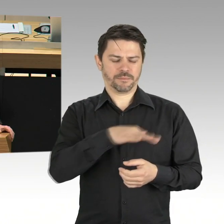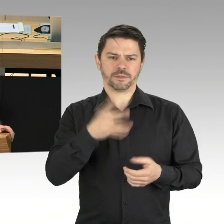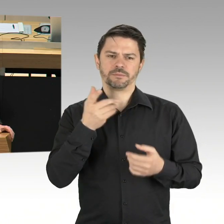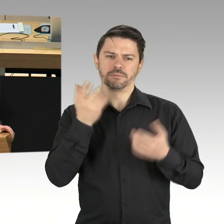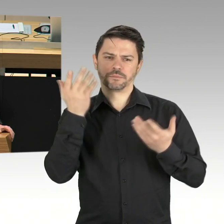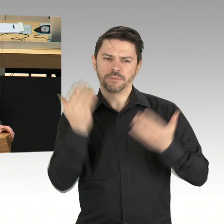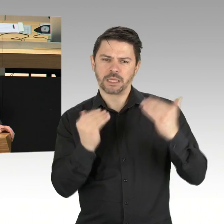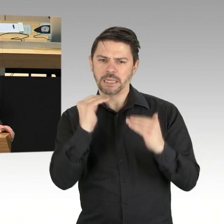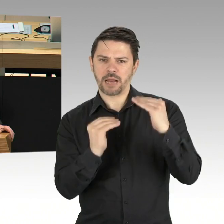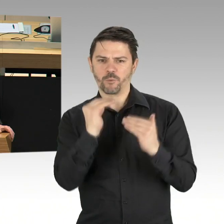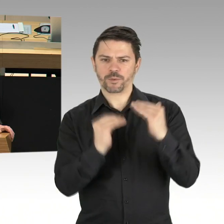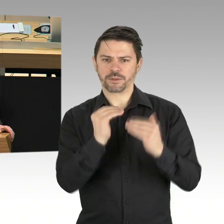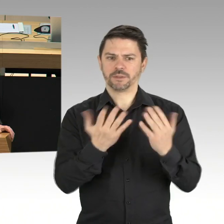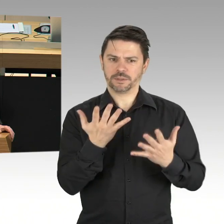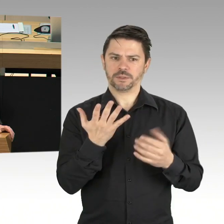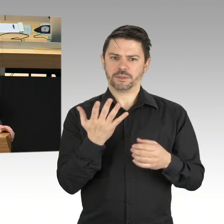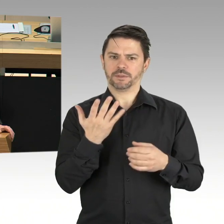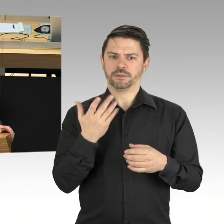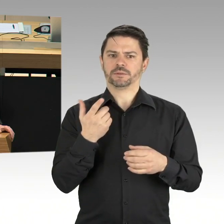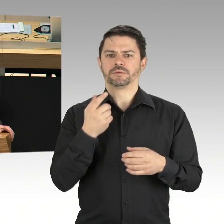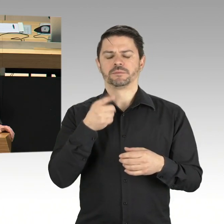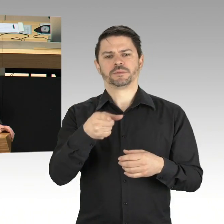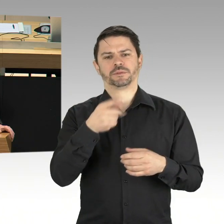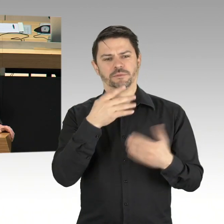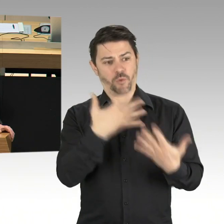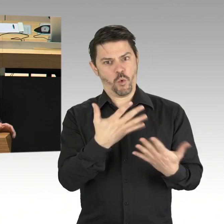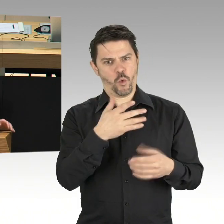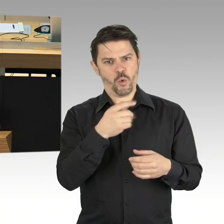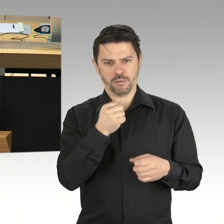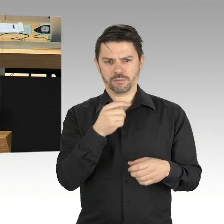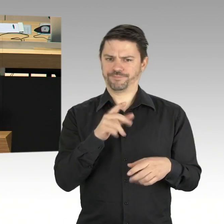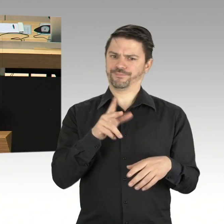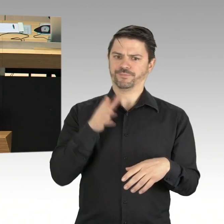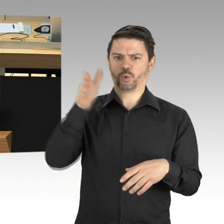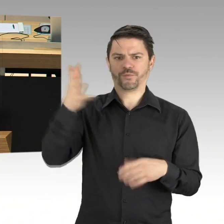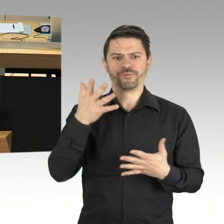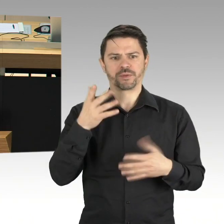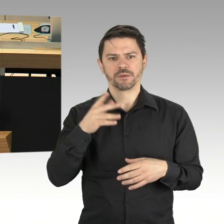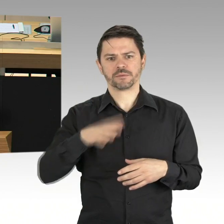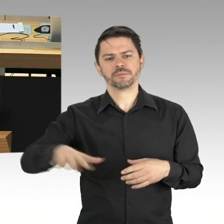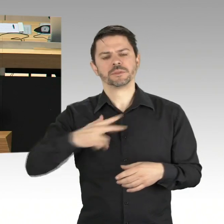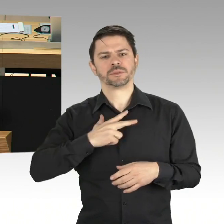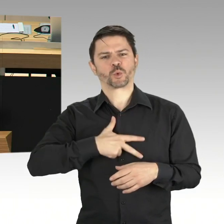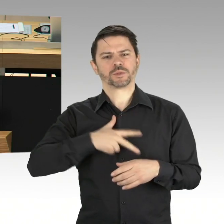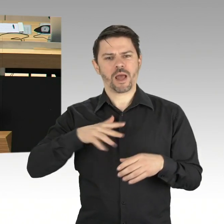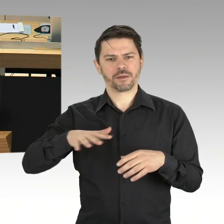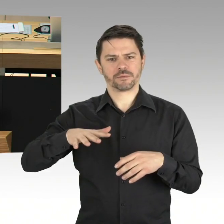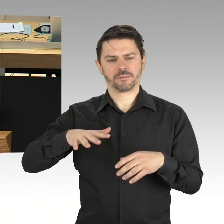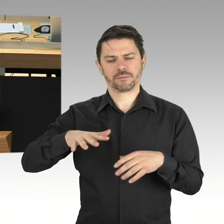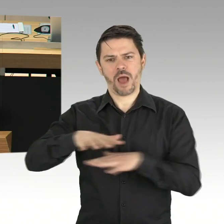das ungebremste freie Spiel der Marktkräfte, sondern soziale Marktwirtschaft hieß immer, dass dem Markt Regeln gegeben werden